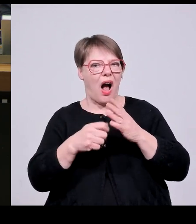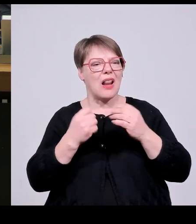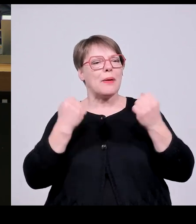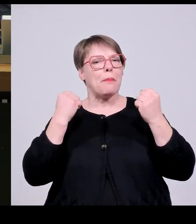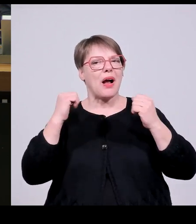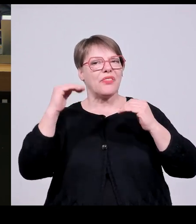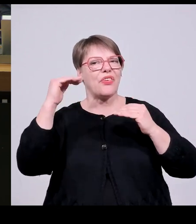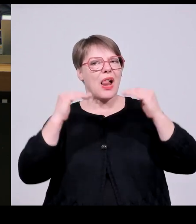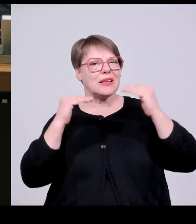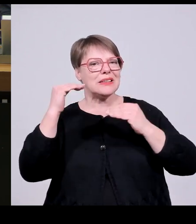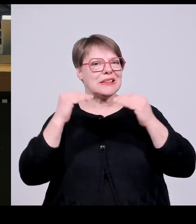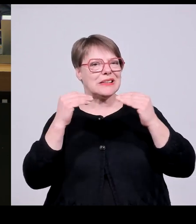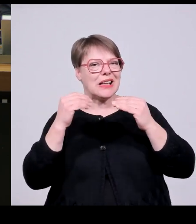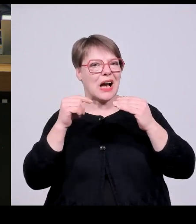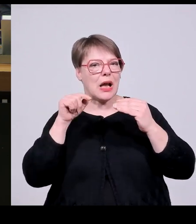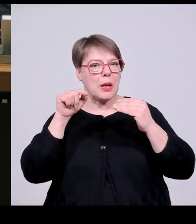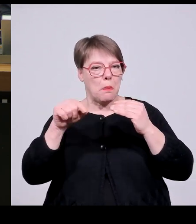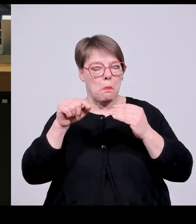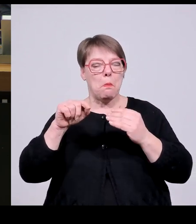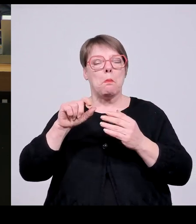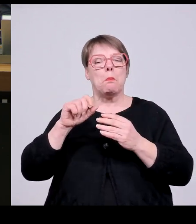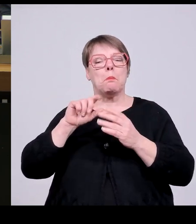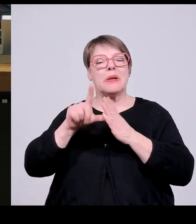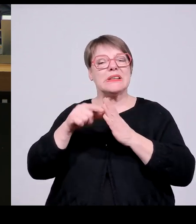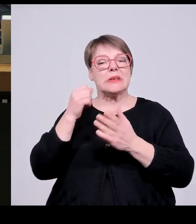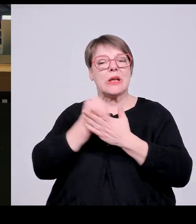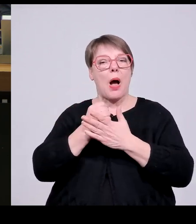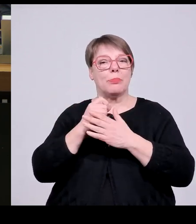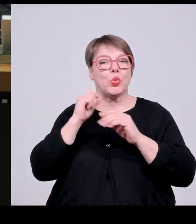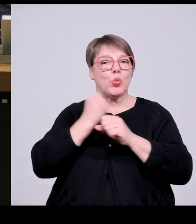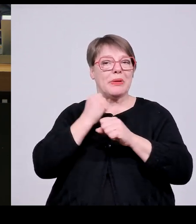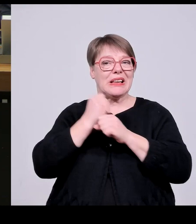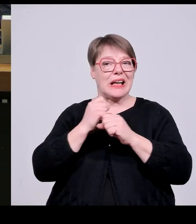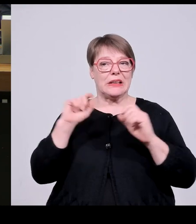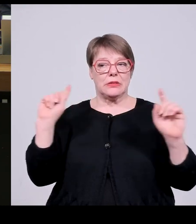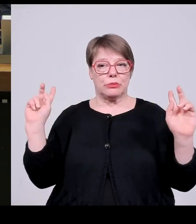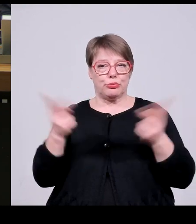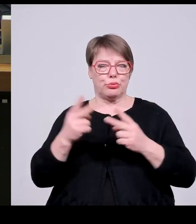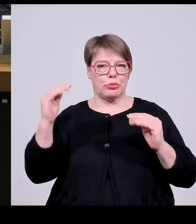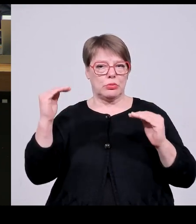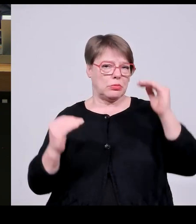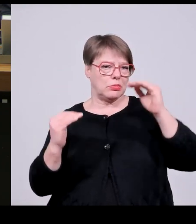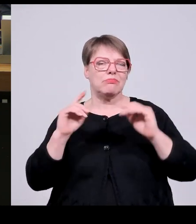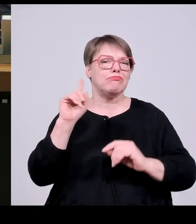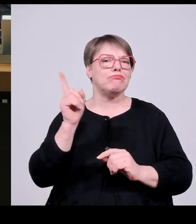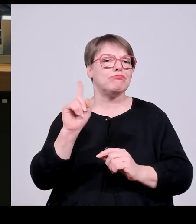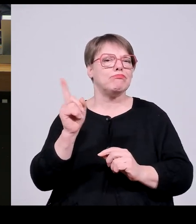Tatbestand gibt. Dies zeigen gleich mehrere Umstände, nämlich einerseits die